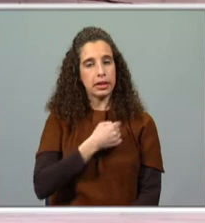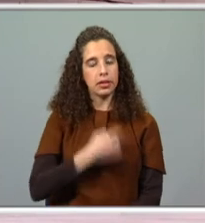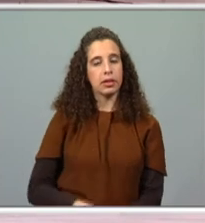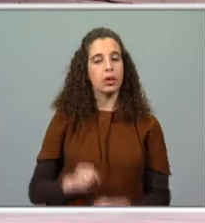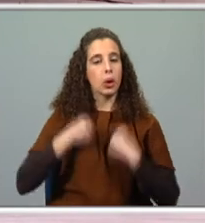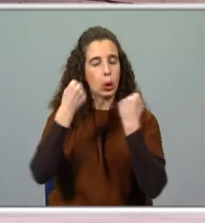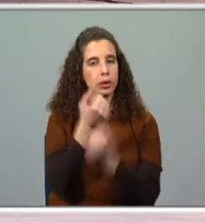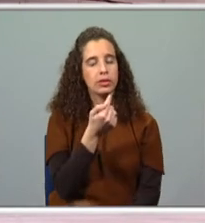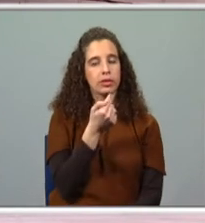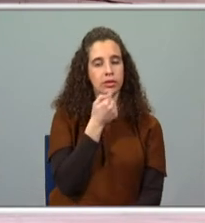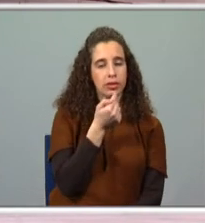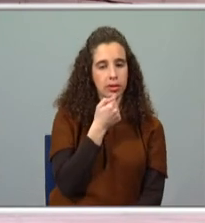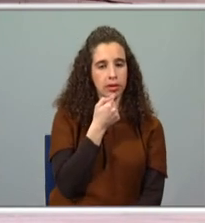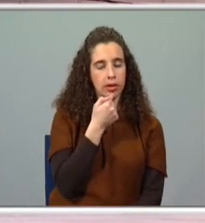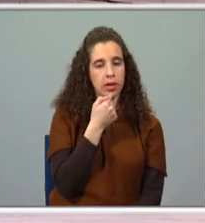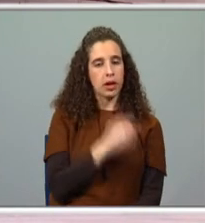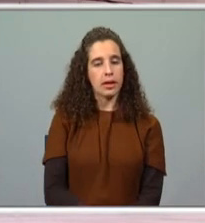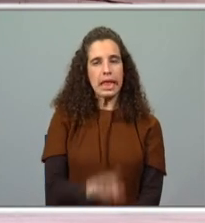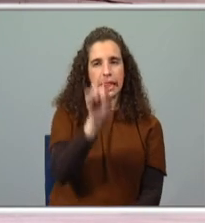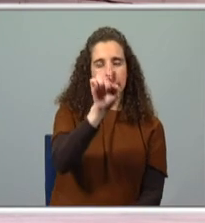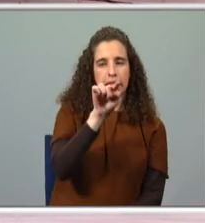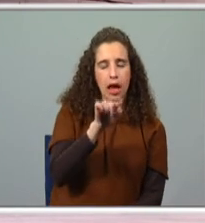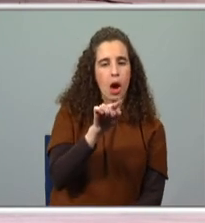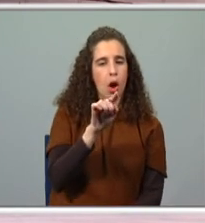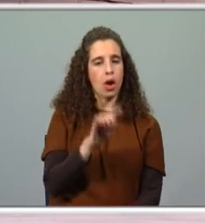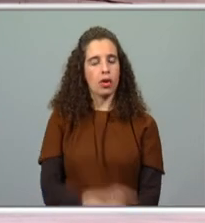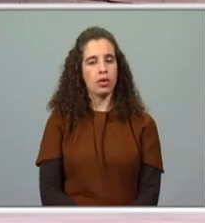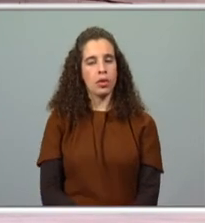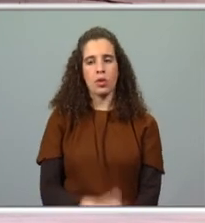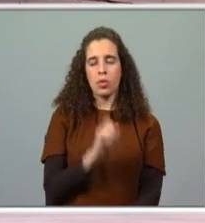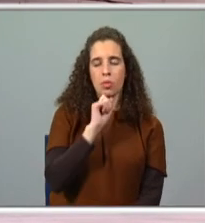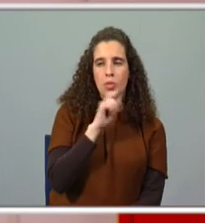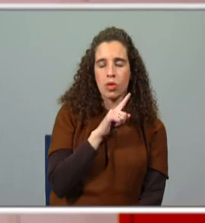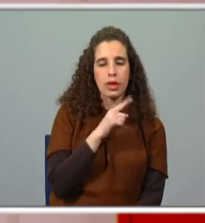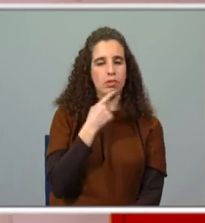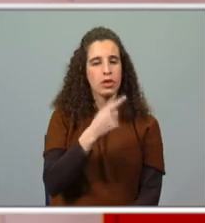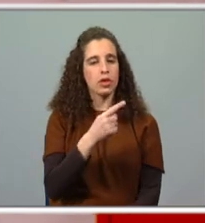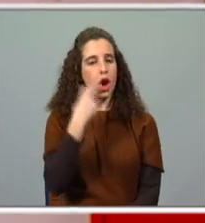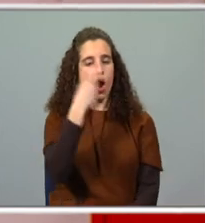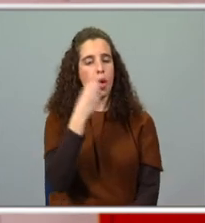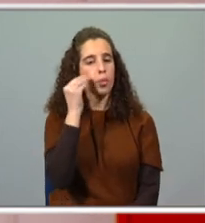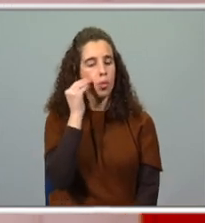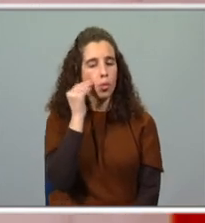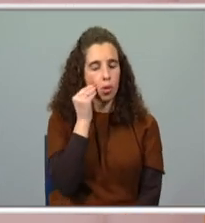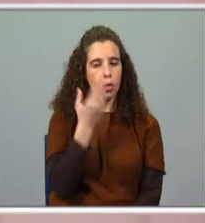perceber o que são as interjeições como é que podemos dizer oralmente como é que 了解感嘆詞是什麼樣的是我們可以口頭說如何